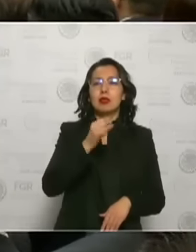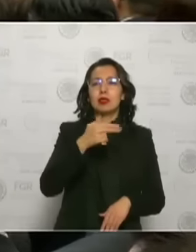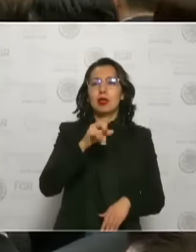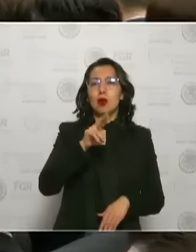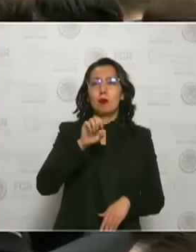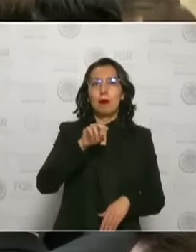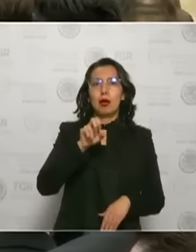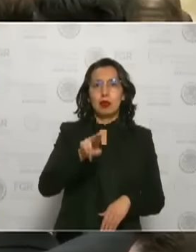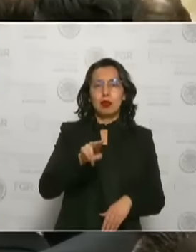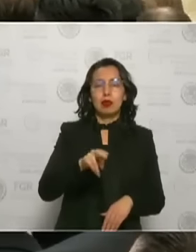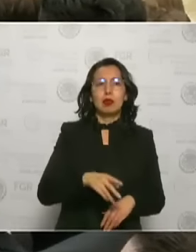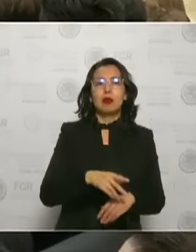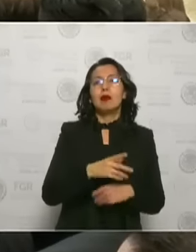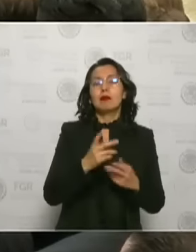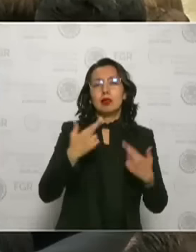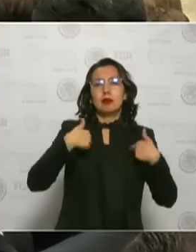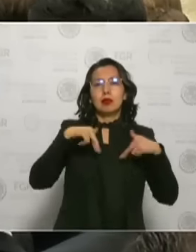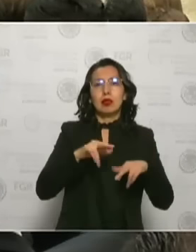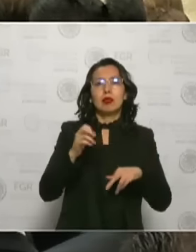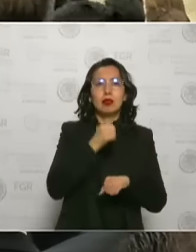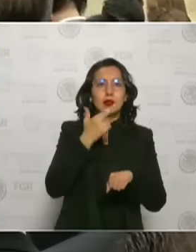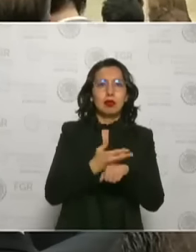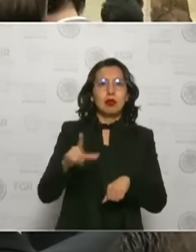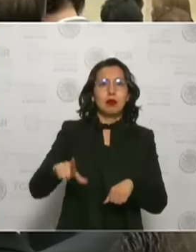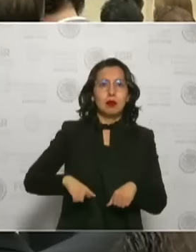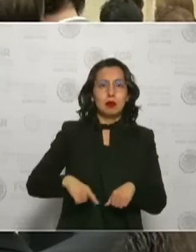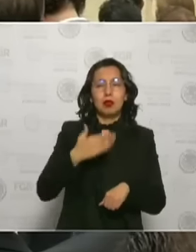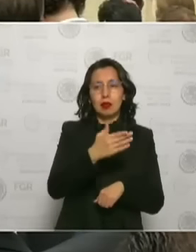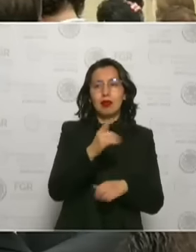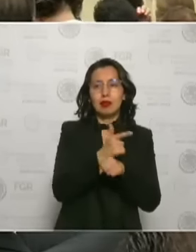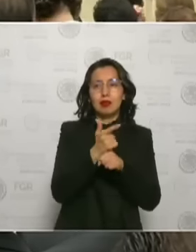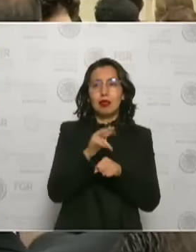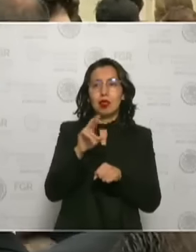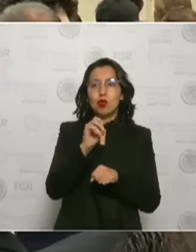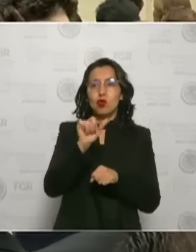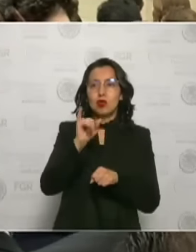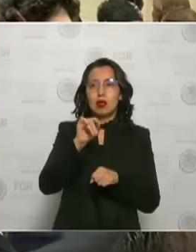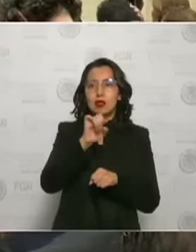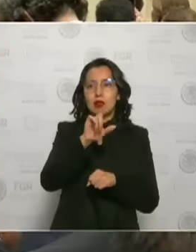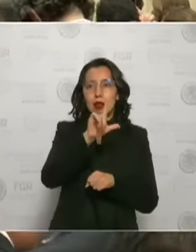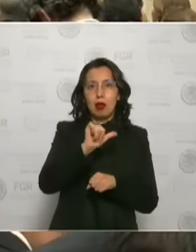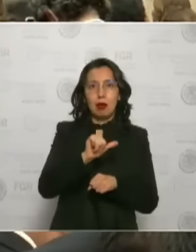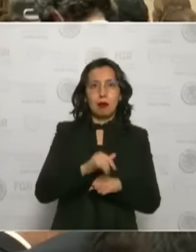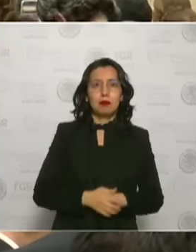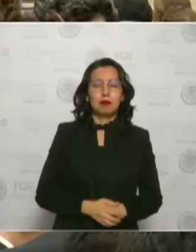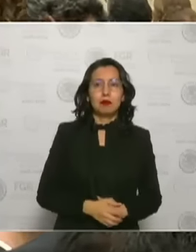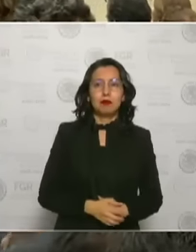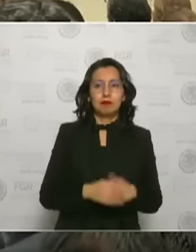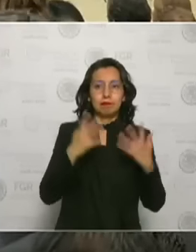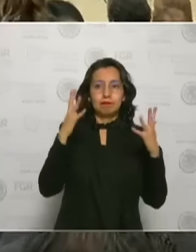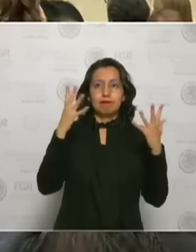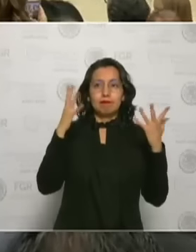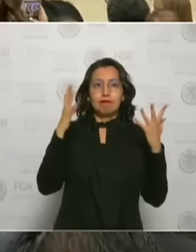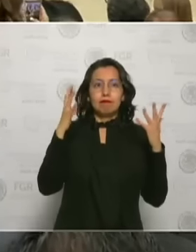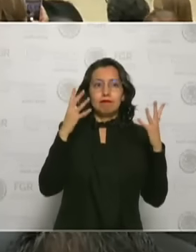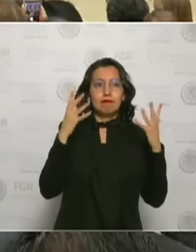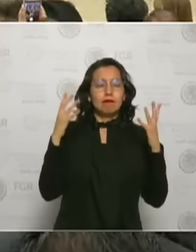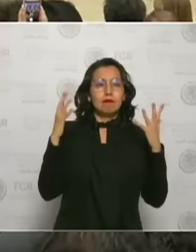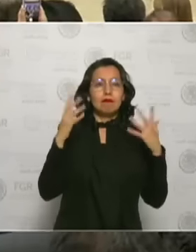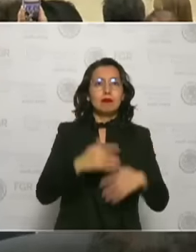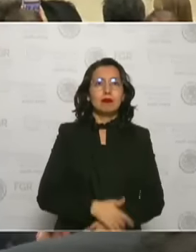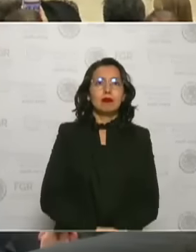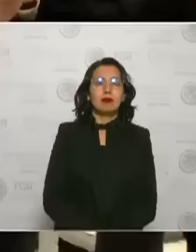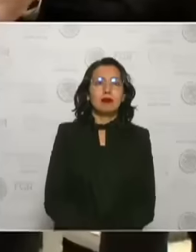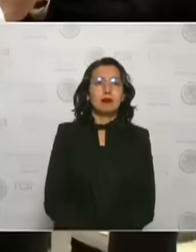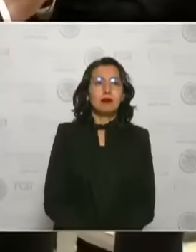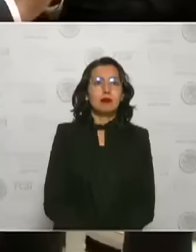investidura de la secretaria de Gobernación, la licenciada Rosaicela Rodríguez Velázquez.